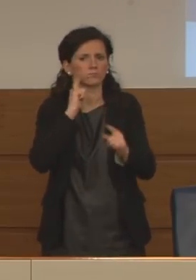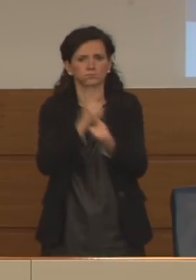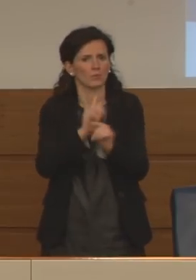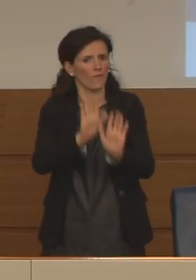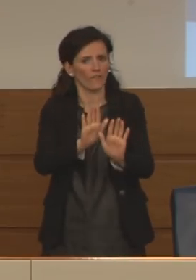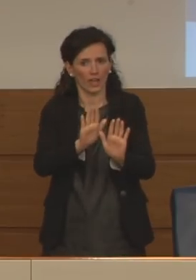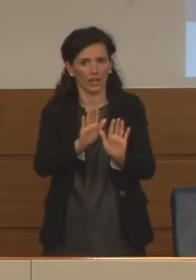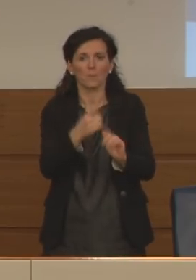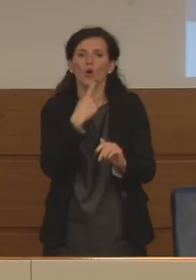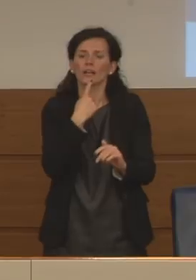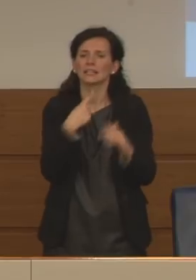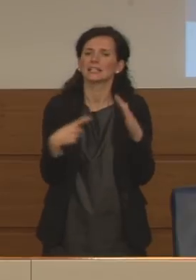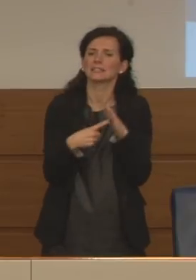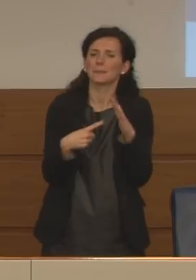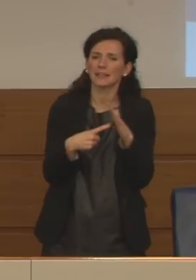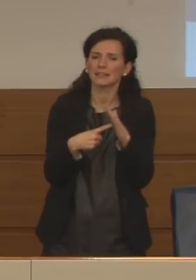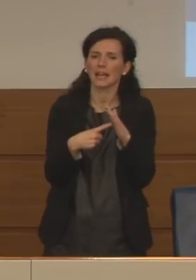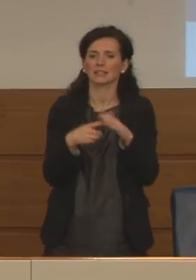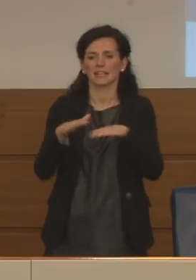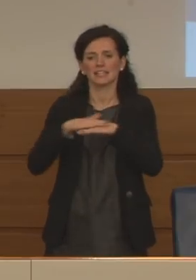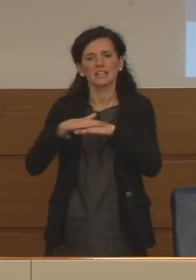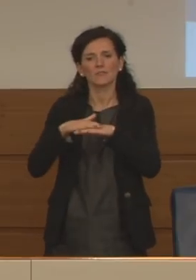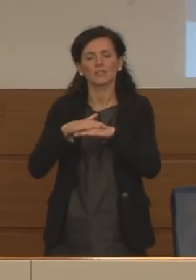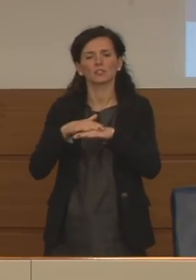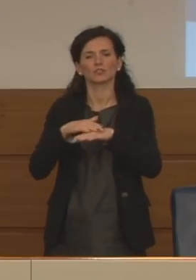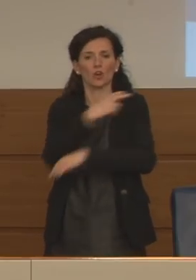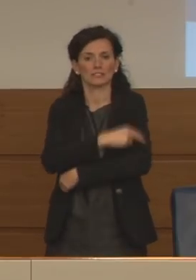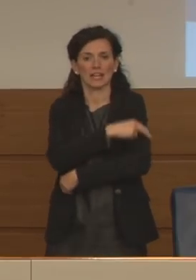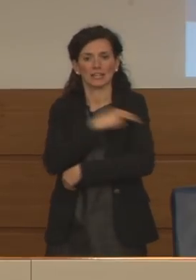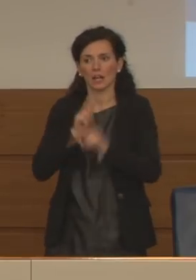dipendenti del Servizio Sanitario Nazionale del trattamento economico